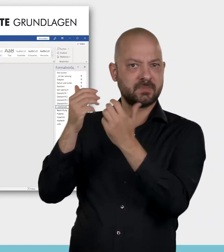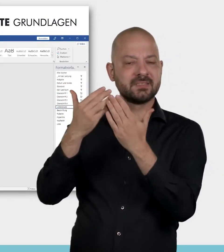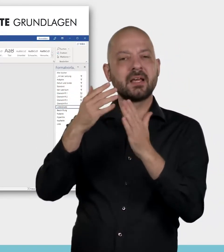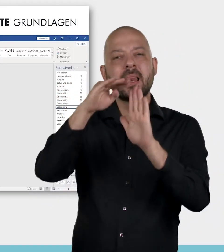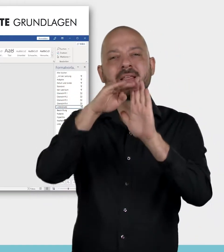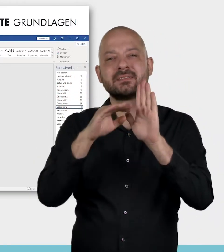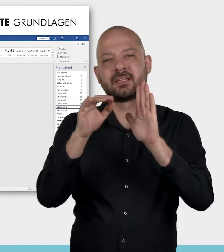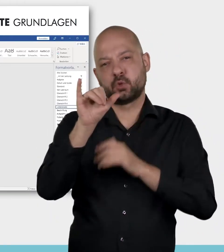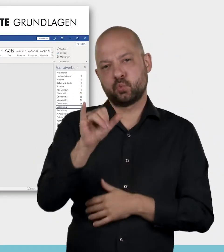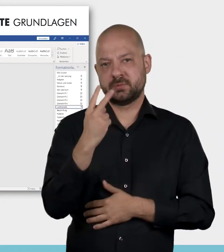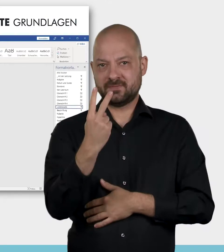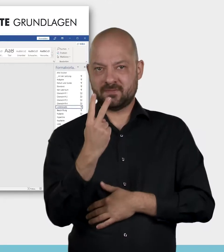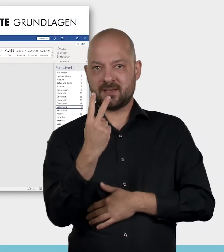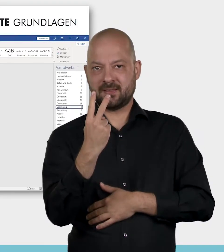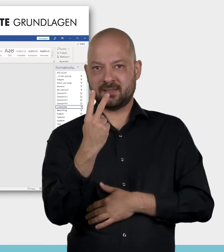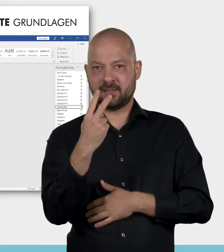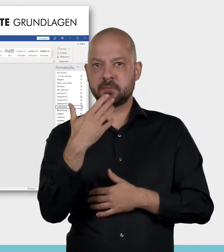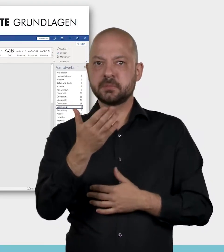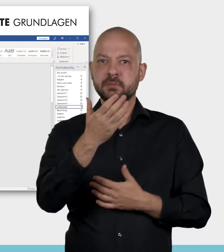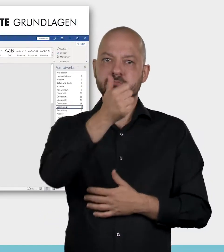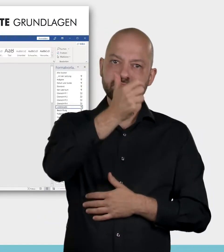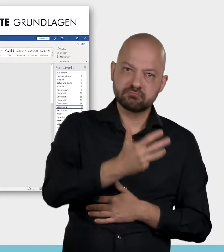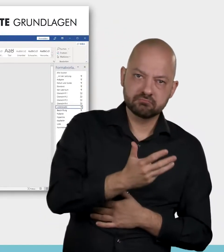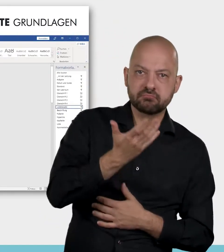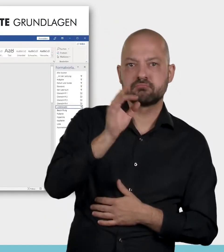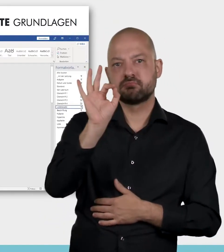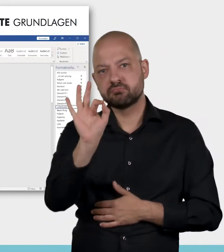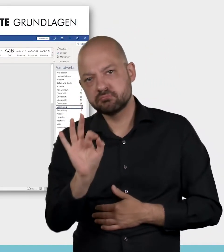die Liste mit Aufzählungszeichen oder eine nummerierte Liste.